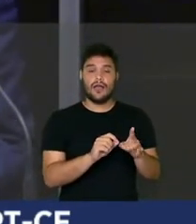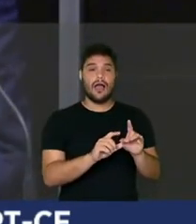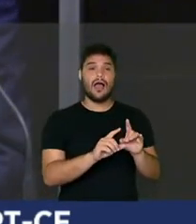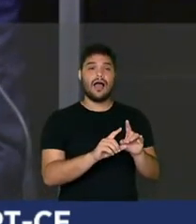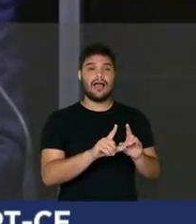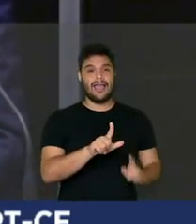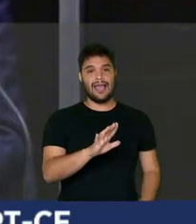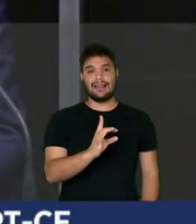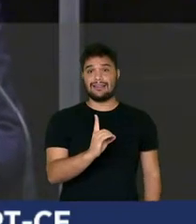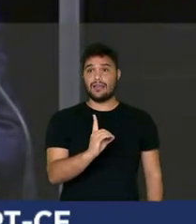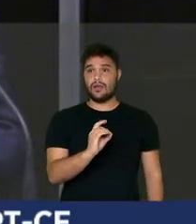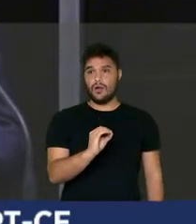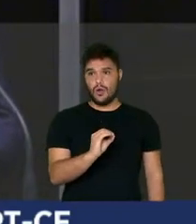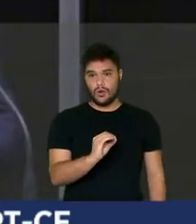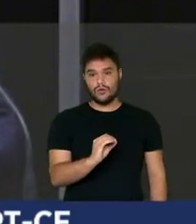ÉQUILO QUE PRECEITO UA A LEI DE DIRETRIZES ORÇAMENTÁRIA,